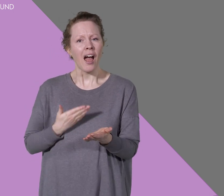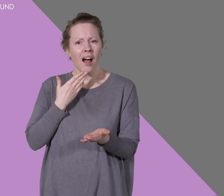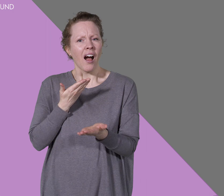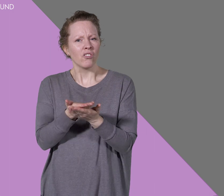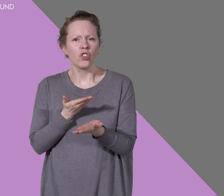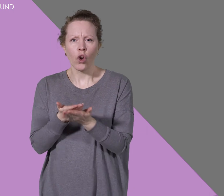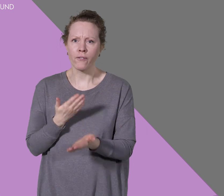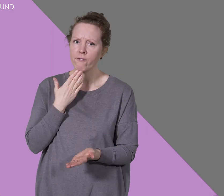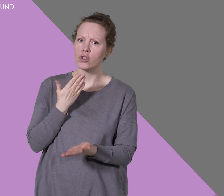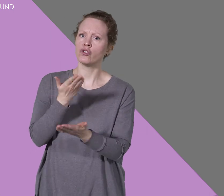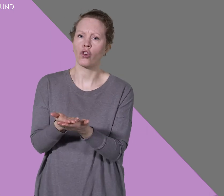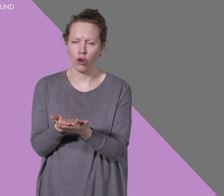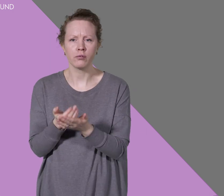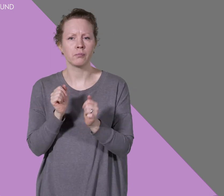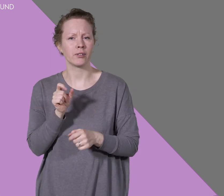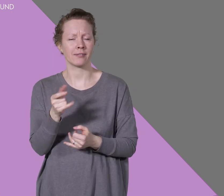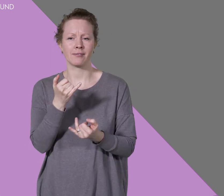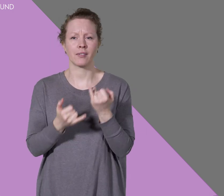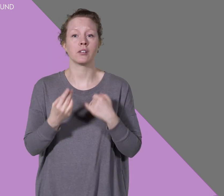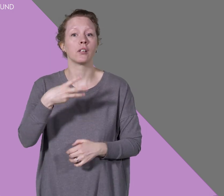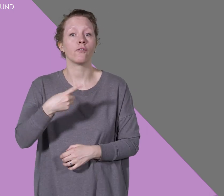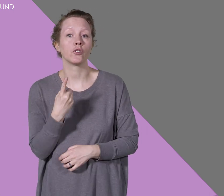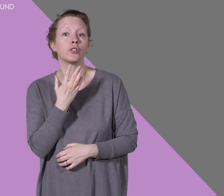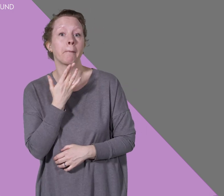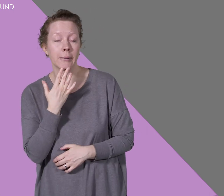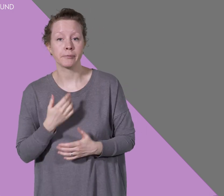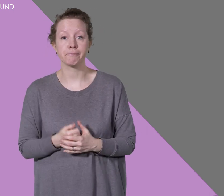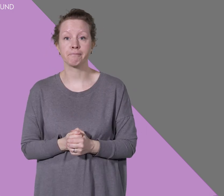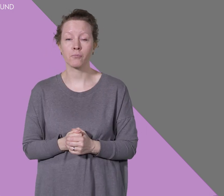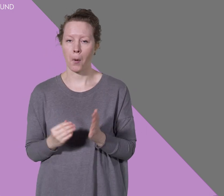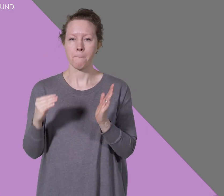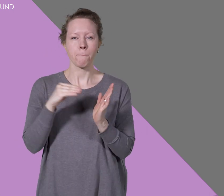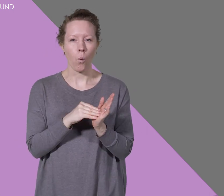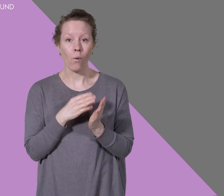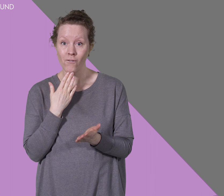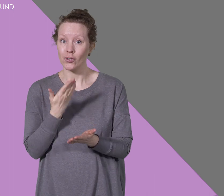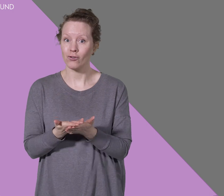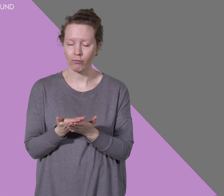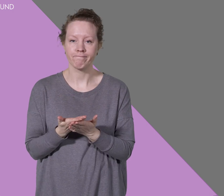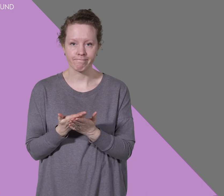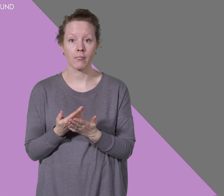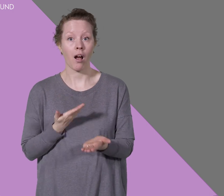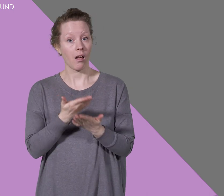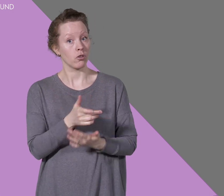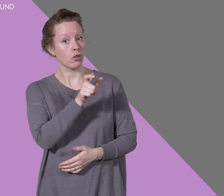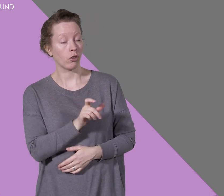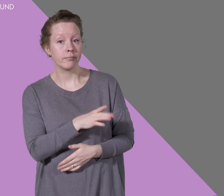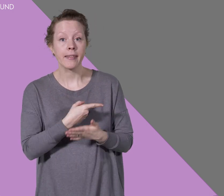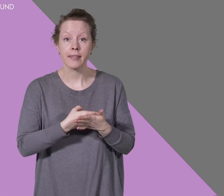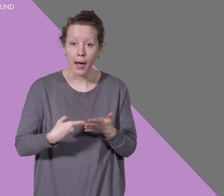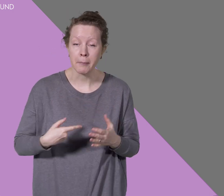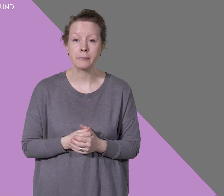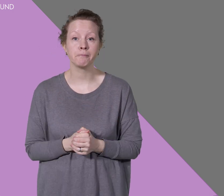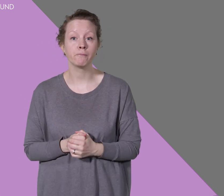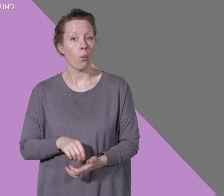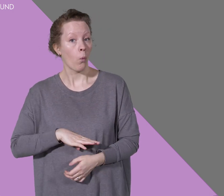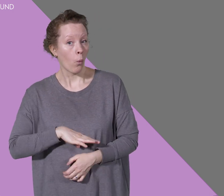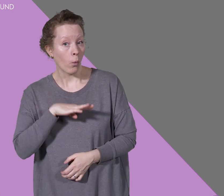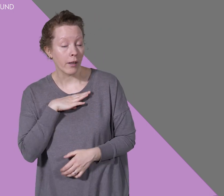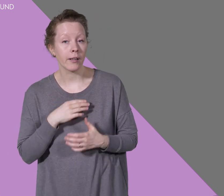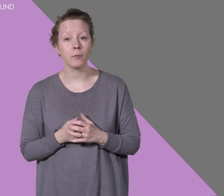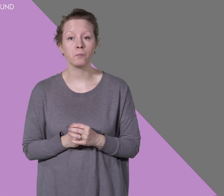Alla kandidatförslag ska skickas senast den 31.3 och kandidatens namn och ålder, -